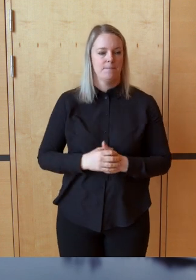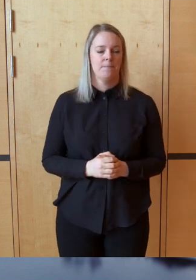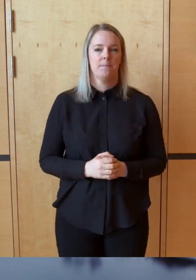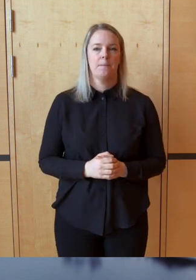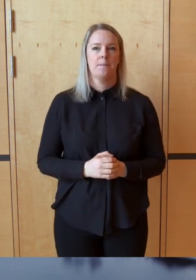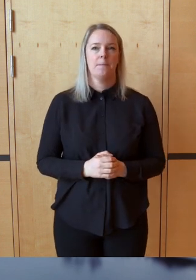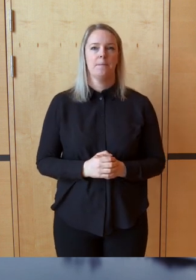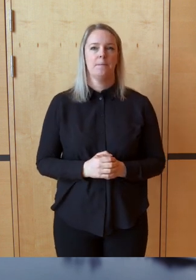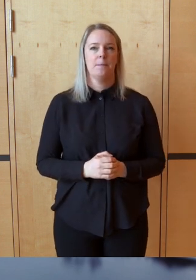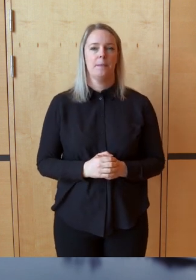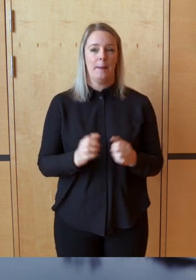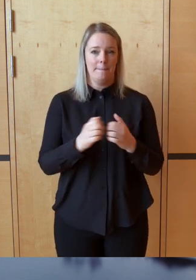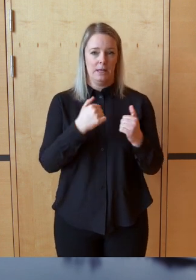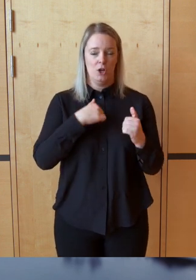Eftersom jag gör katt avslappnade så